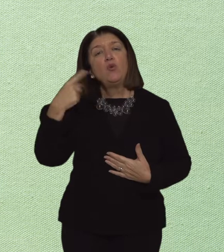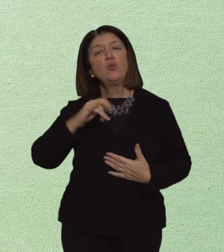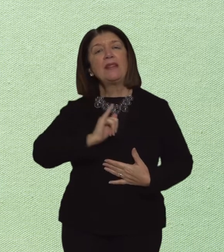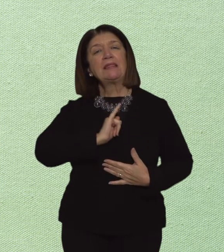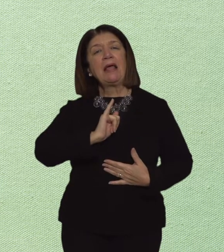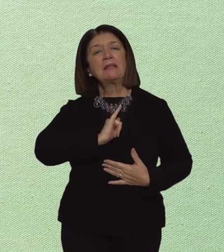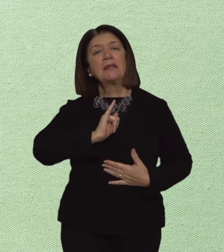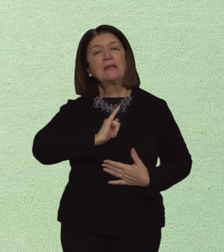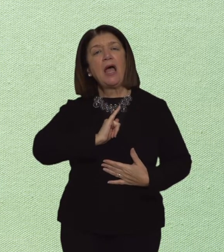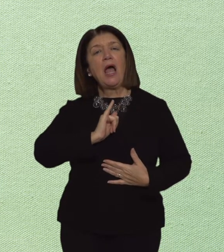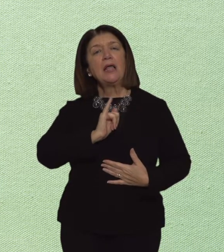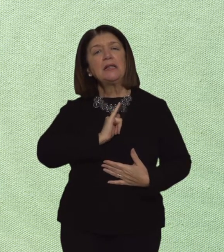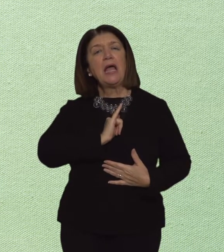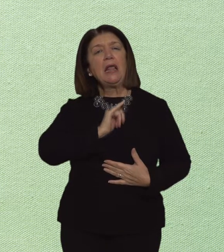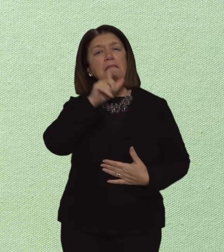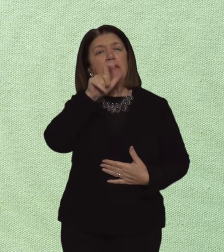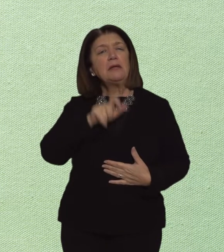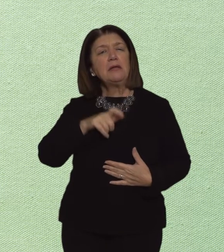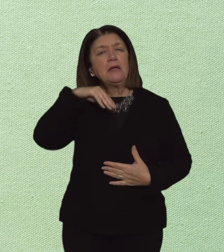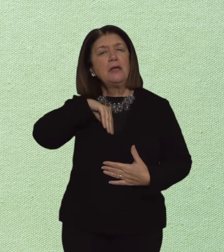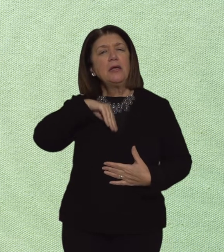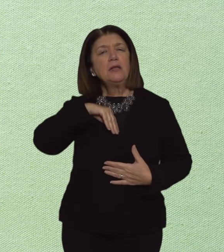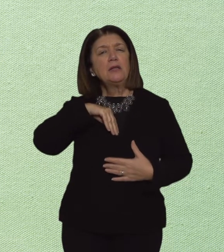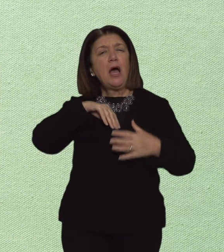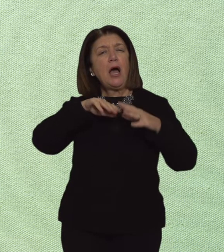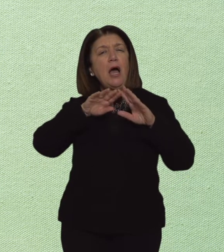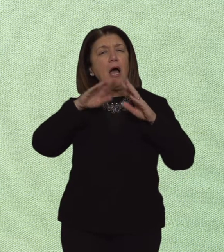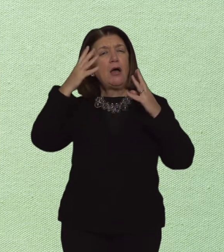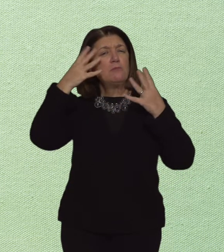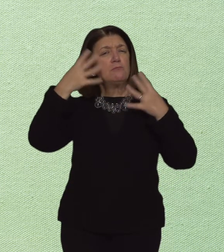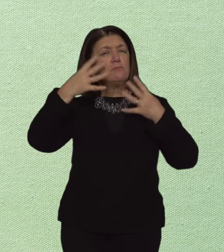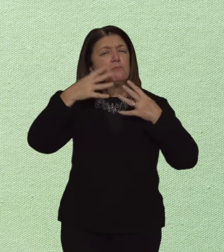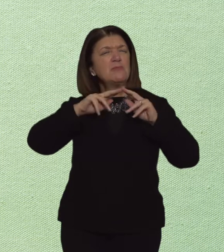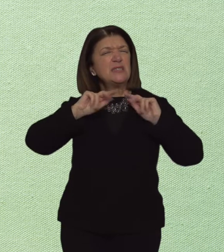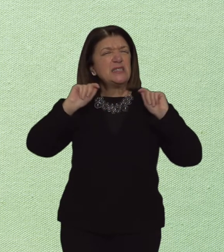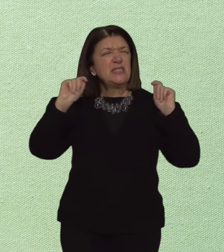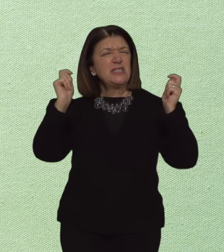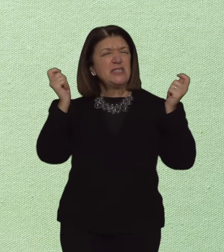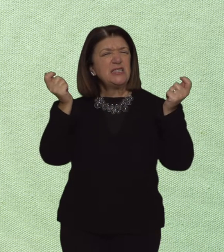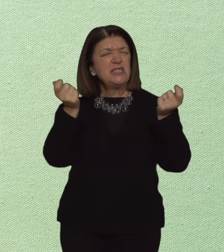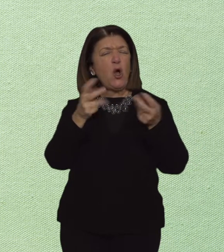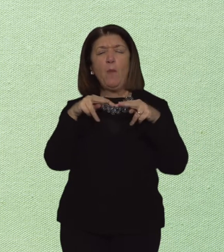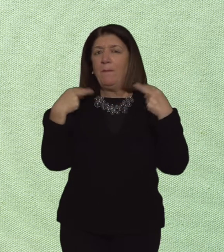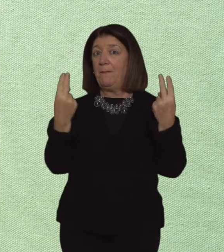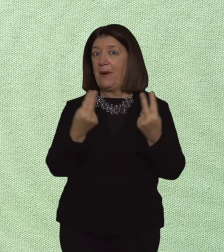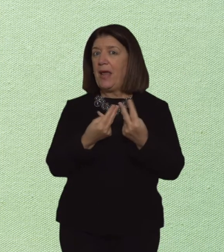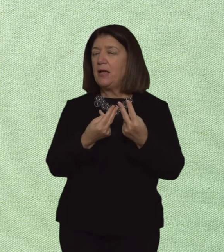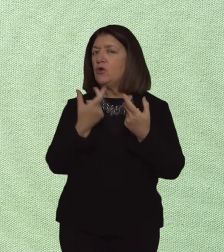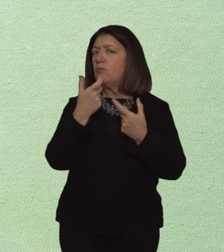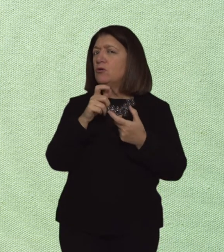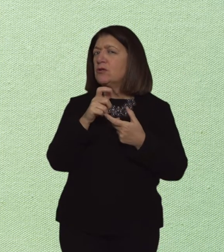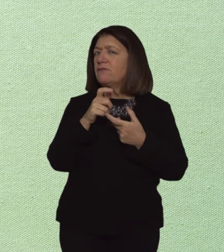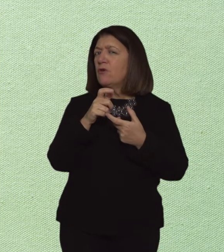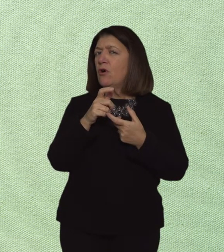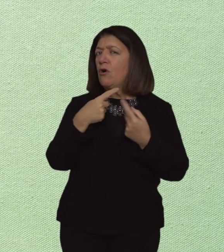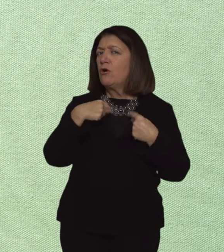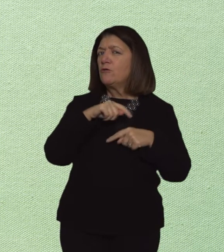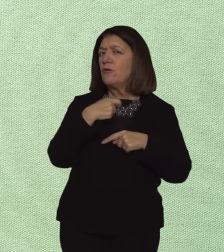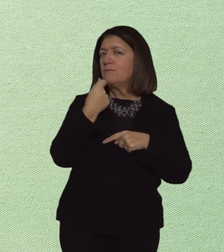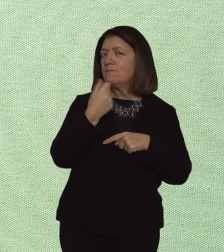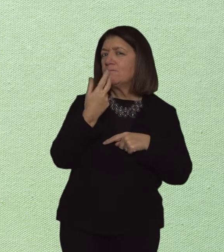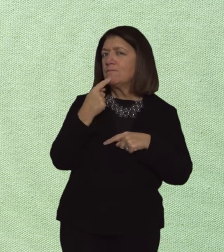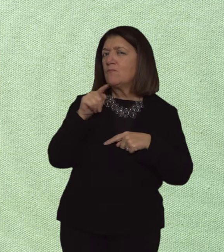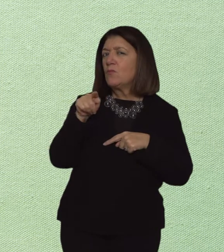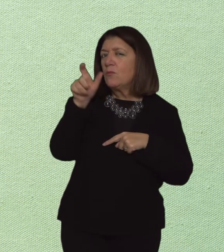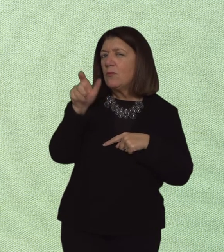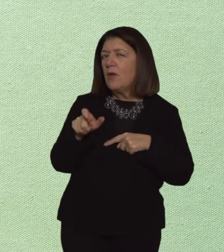diciamo che siamo molto interessati al fatto della sua sia storia, ma anche al suo lavoro, dato che